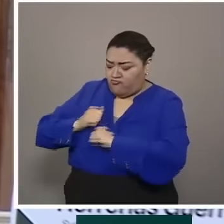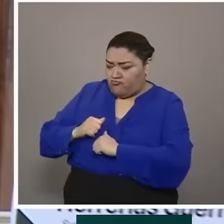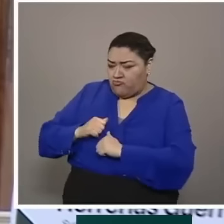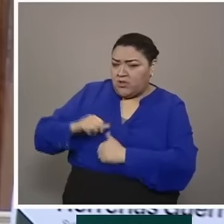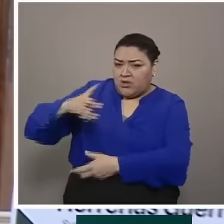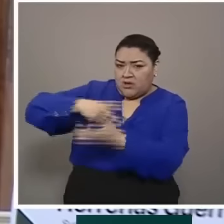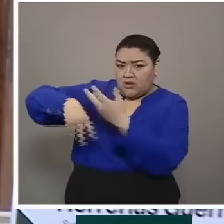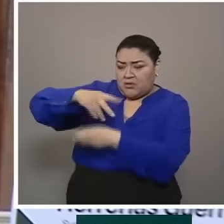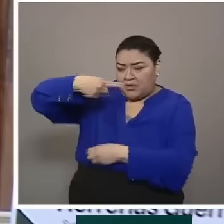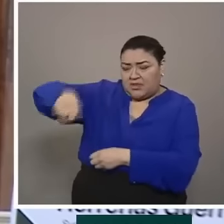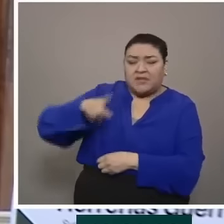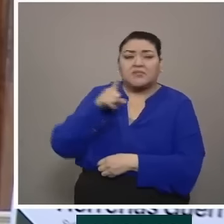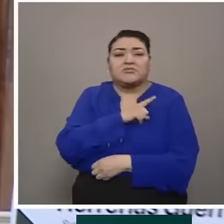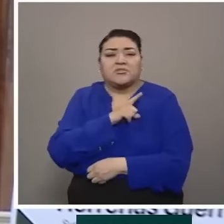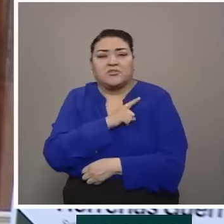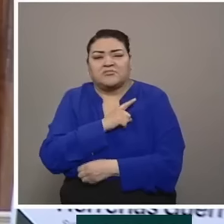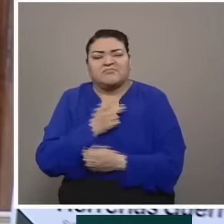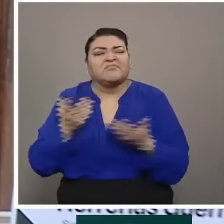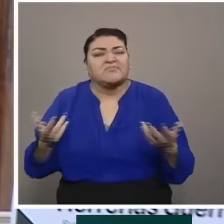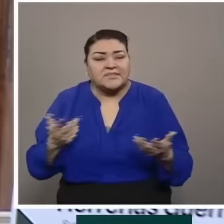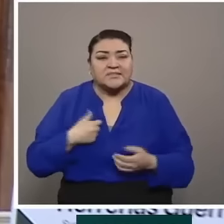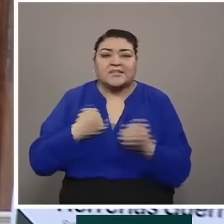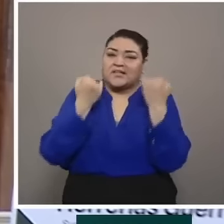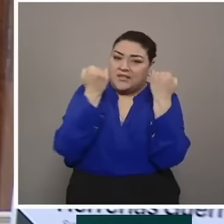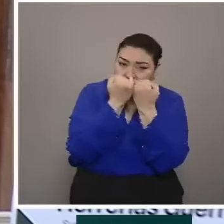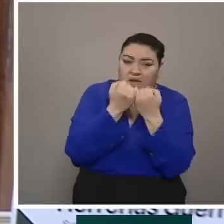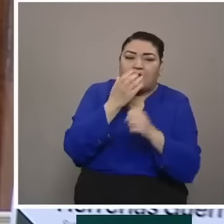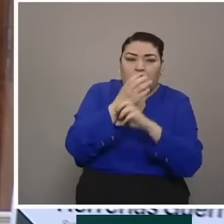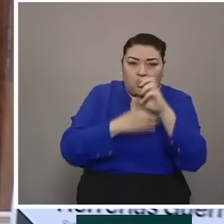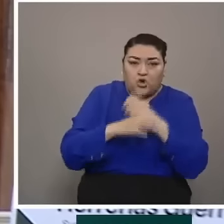entre otros, la entrega oportuna de los recursos públicos que ustedes exigen.